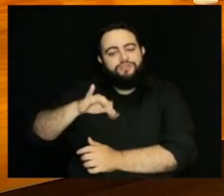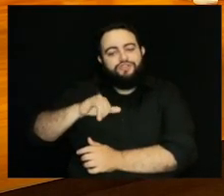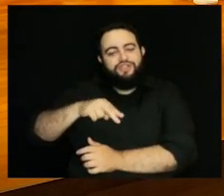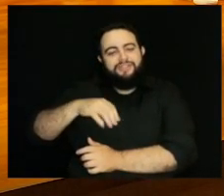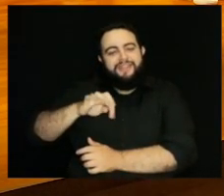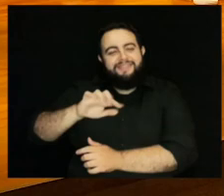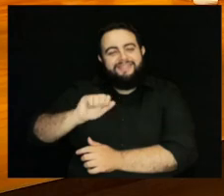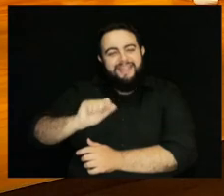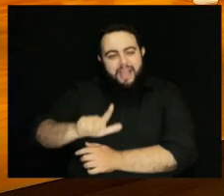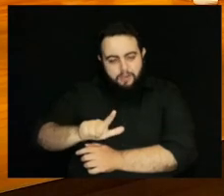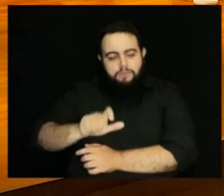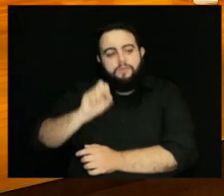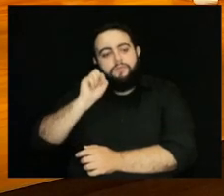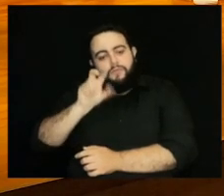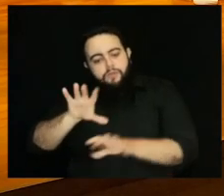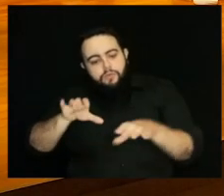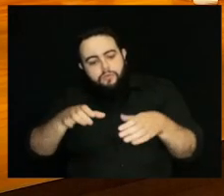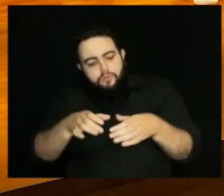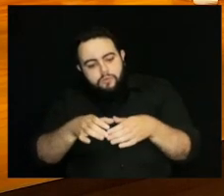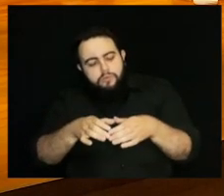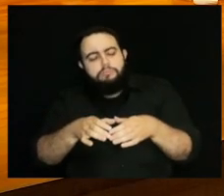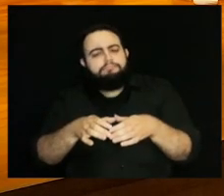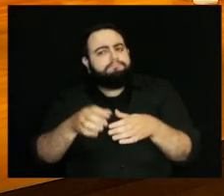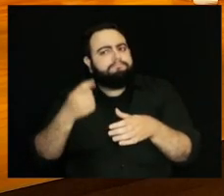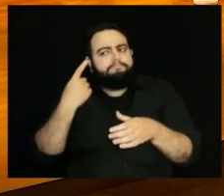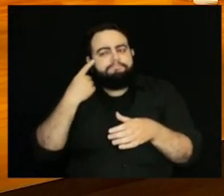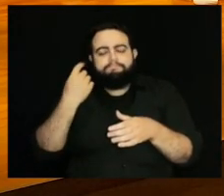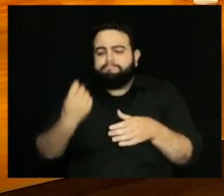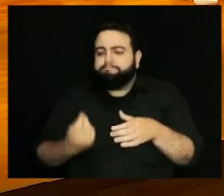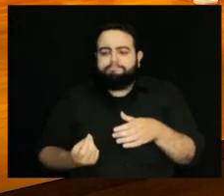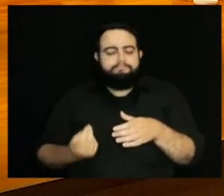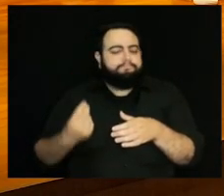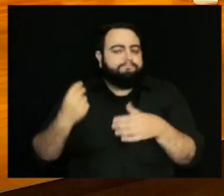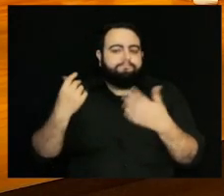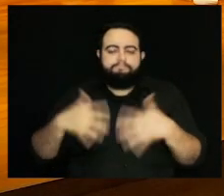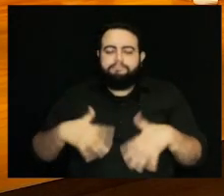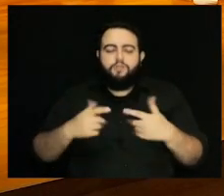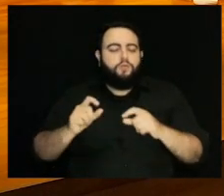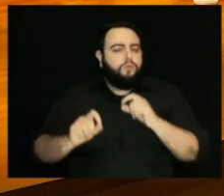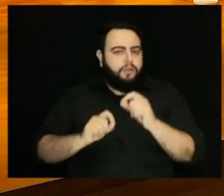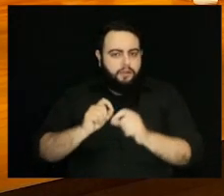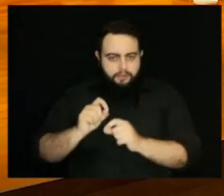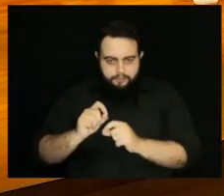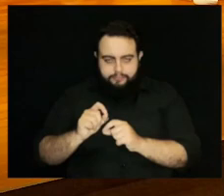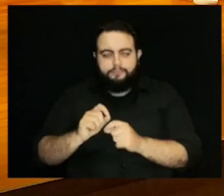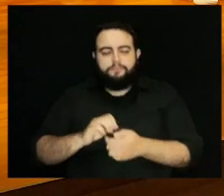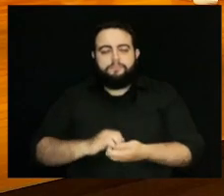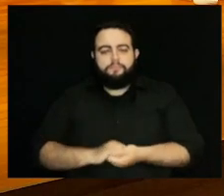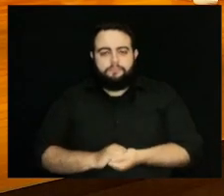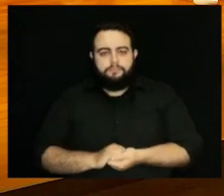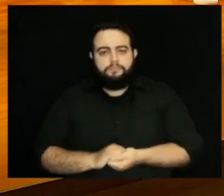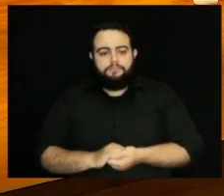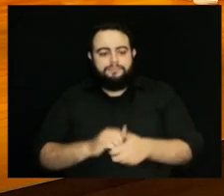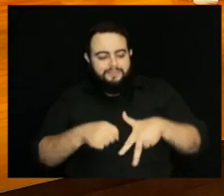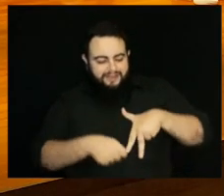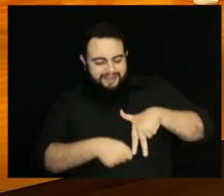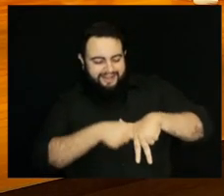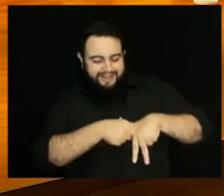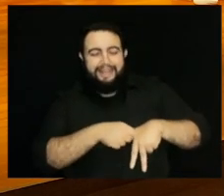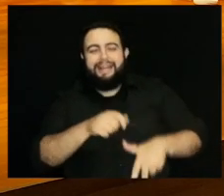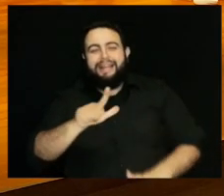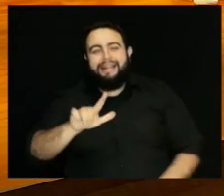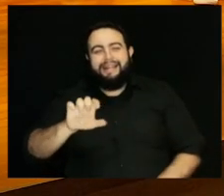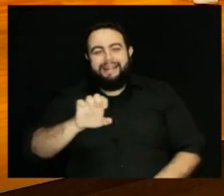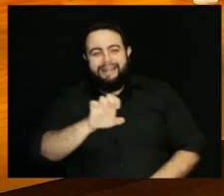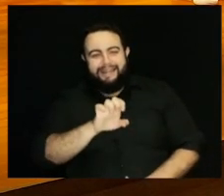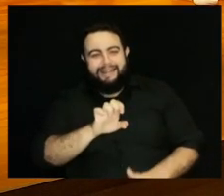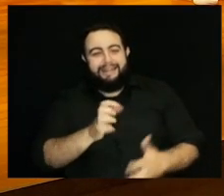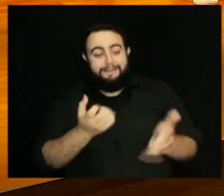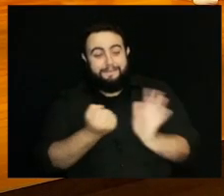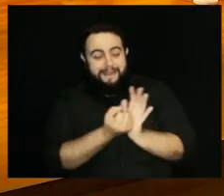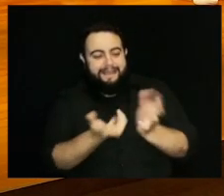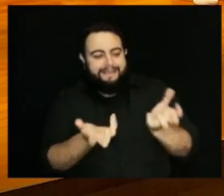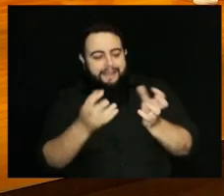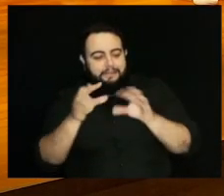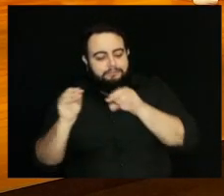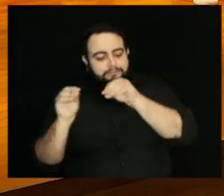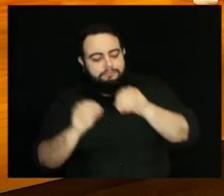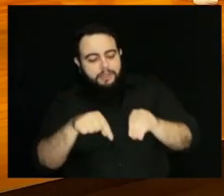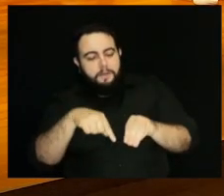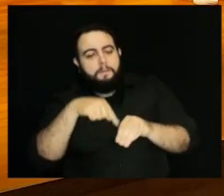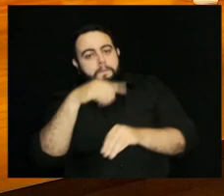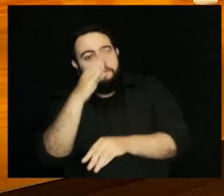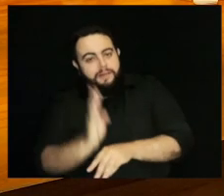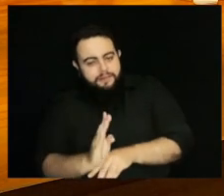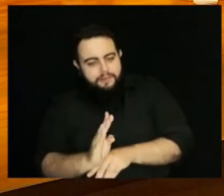aquela turma toda e teve um estalo. As calças Lee queriam trazer pro Brasil, fazer uma